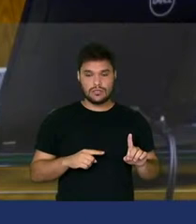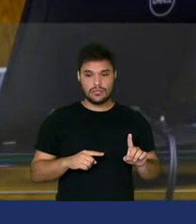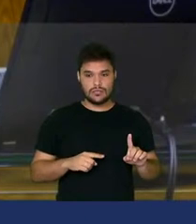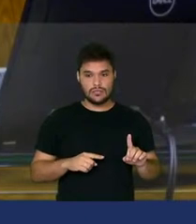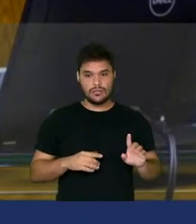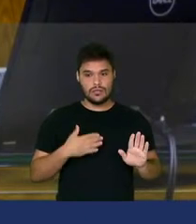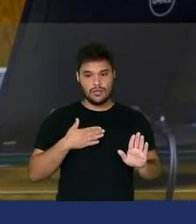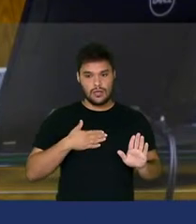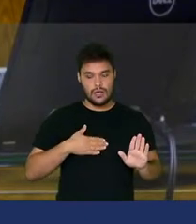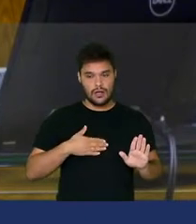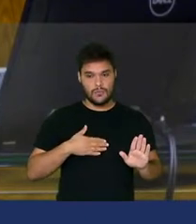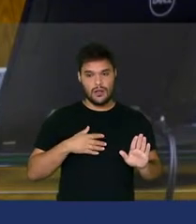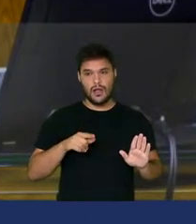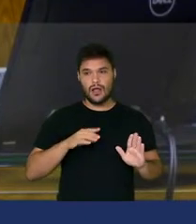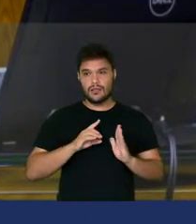NÓS TEMOS SÓ DOIS DEPUTADOS CONTRA, CALMA. QUE SÃO